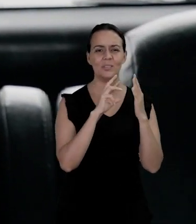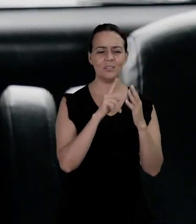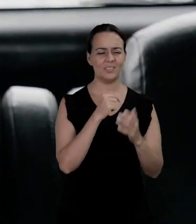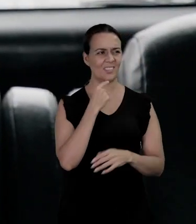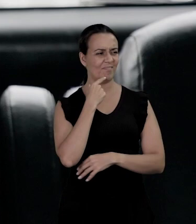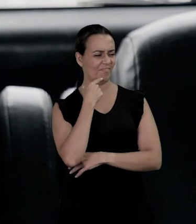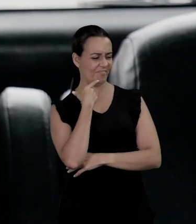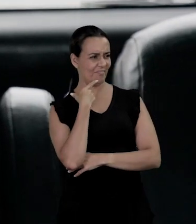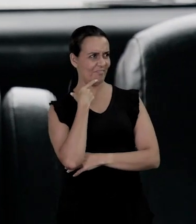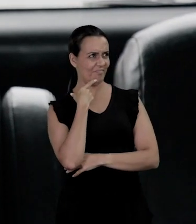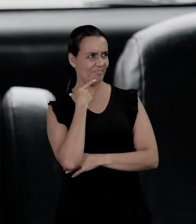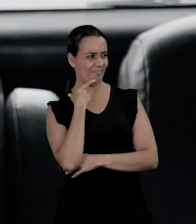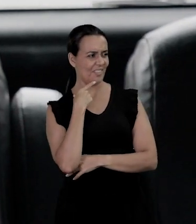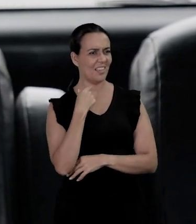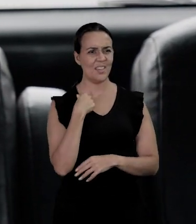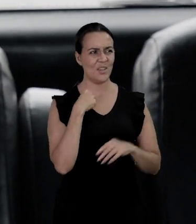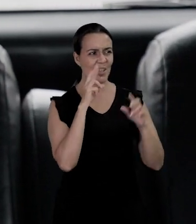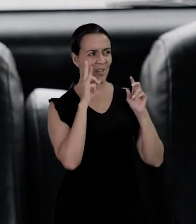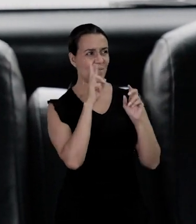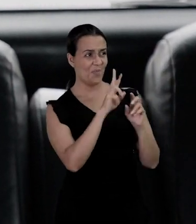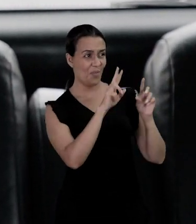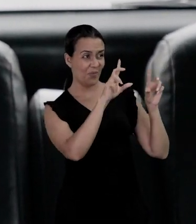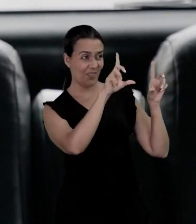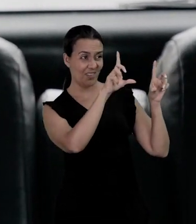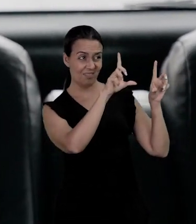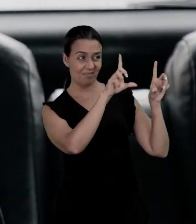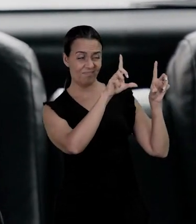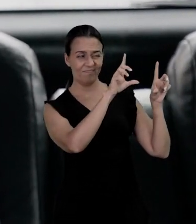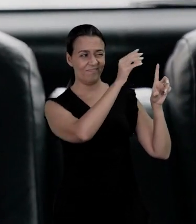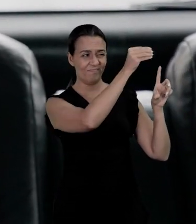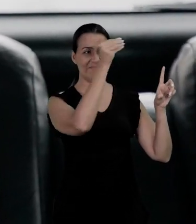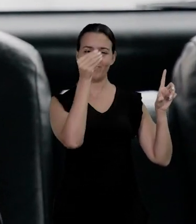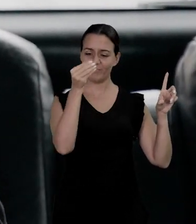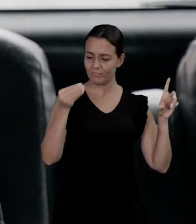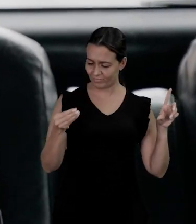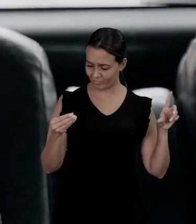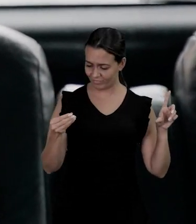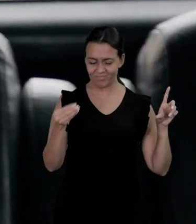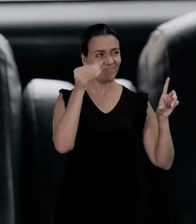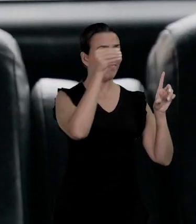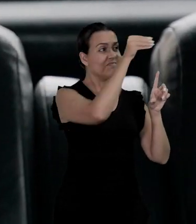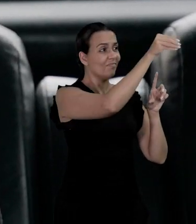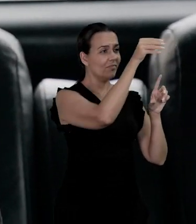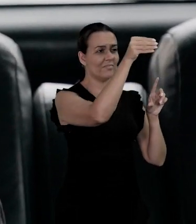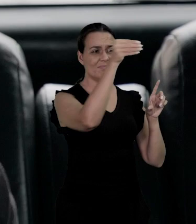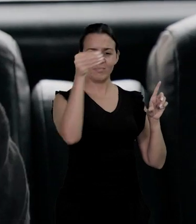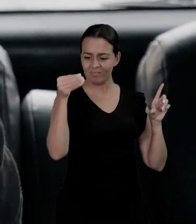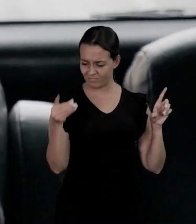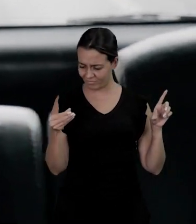não vou assistir Bergman hoje, não, queria assistir um outro negócio. Aí você pega, assim: Ah, não. Daí eu fico só pegando em DVD,